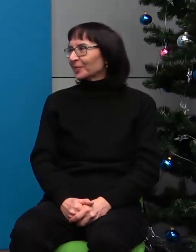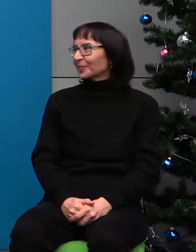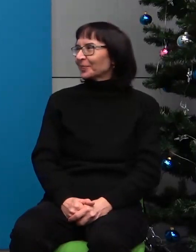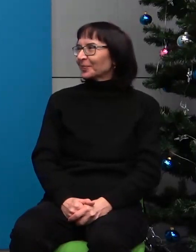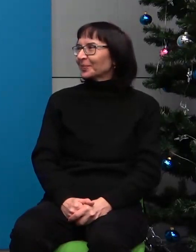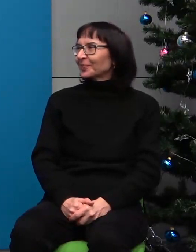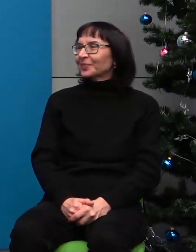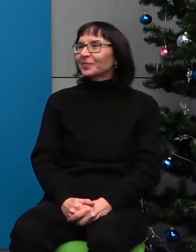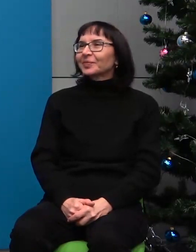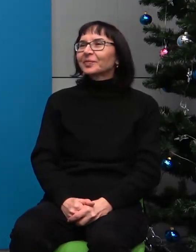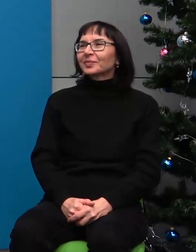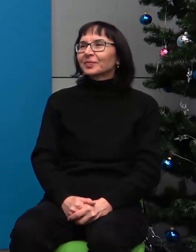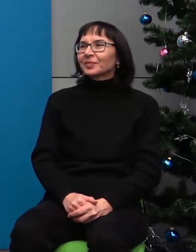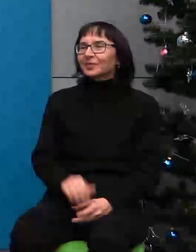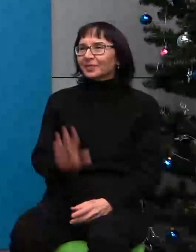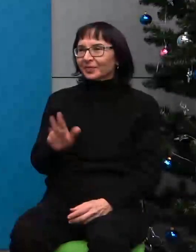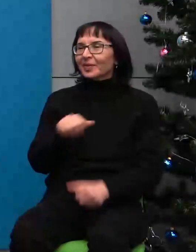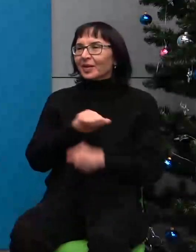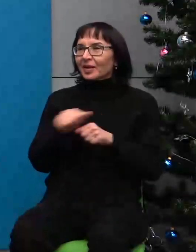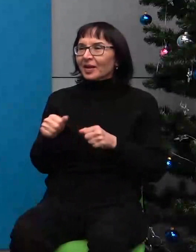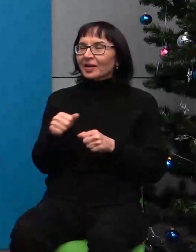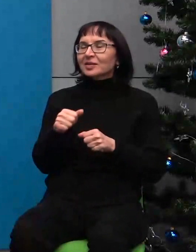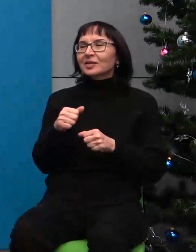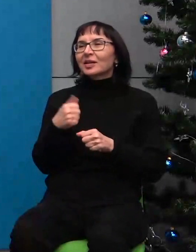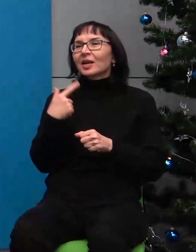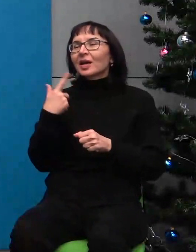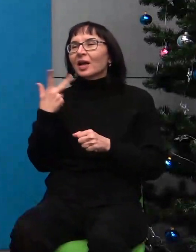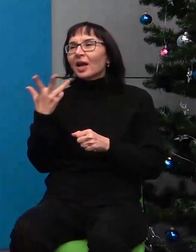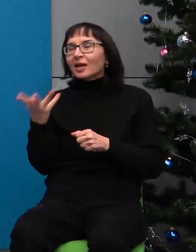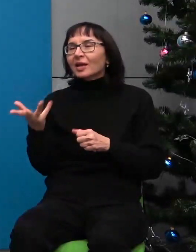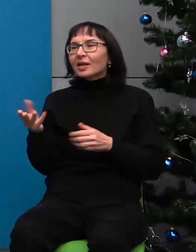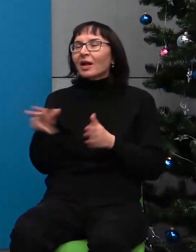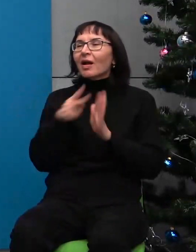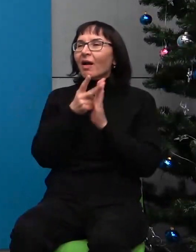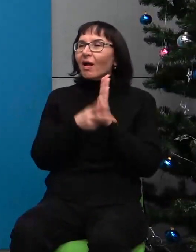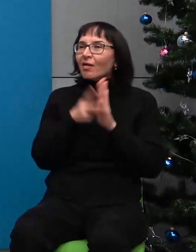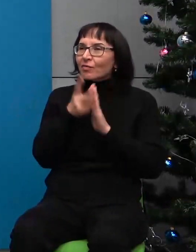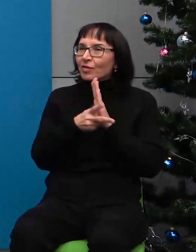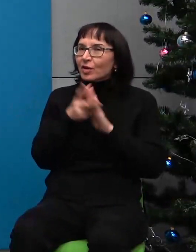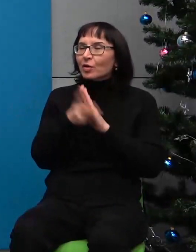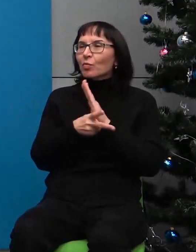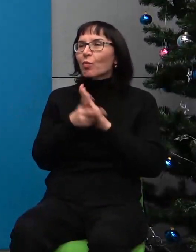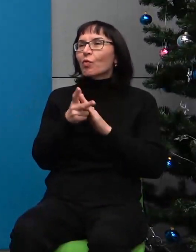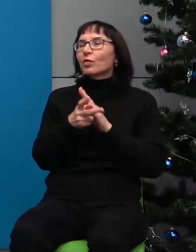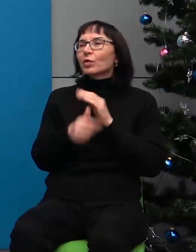Jest kilka filmów dokumentalnych o Klausie Barbim. Żaden z nich nie jest tak pełny jak ta książka,